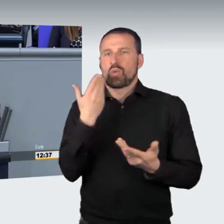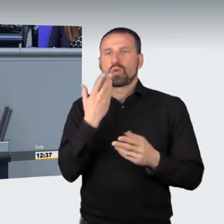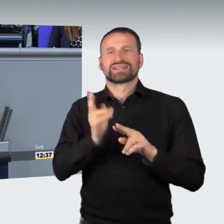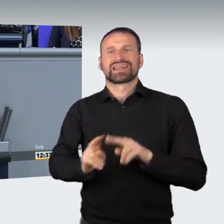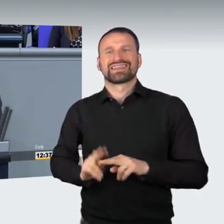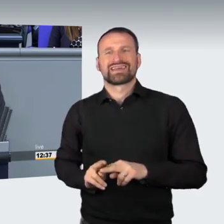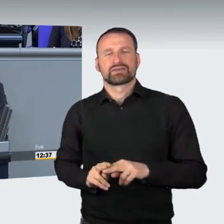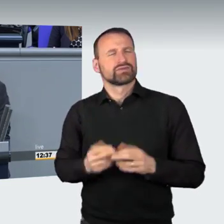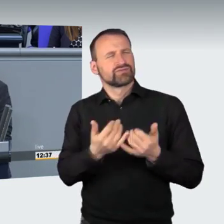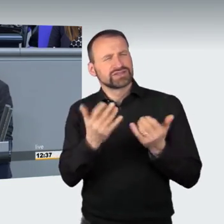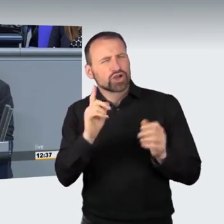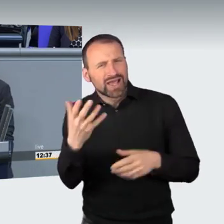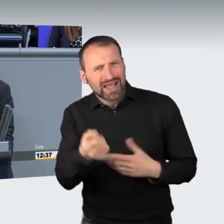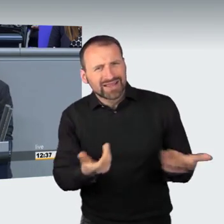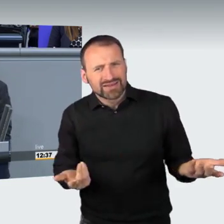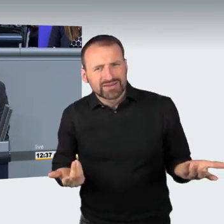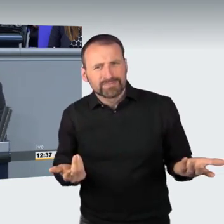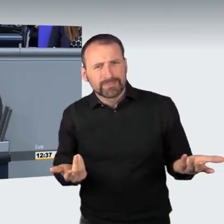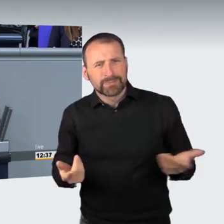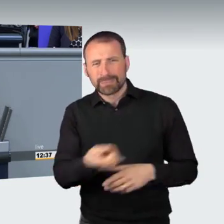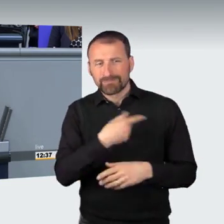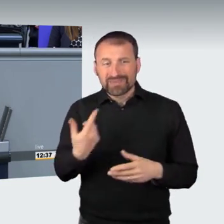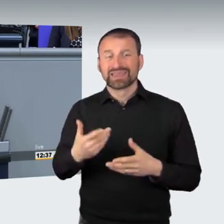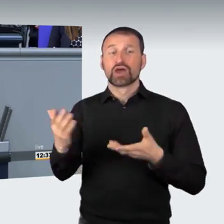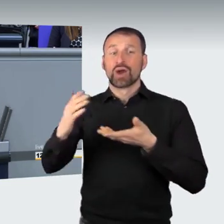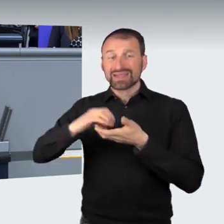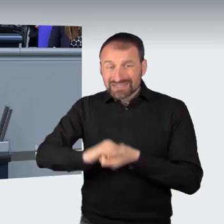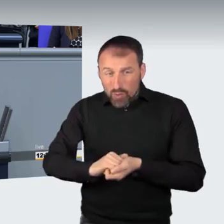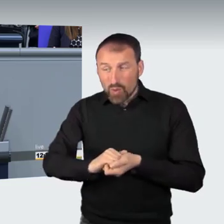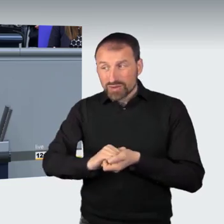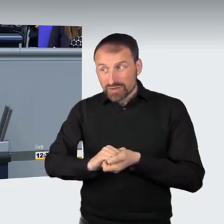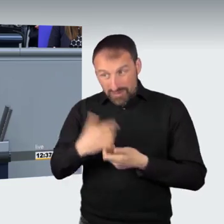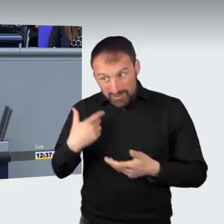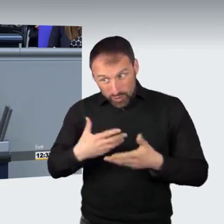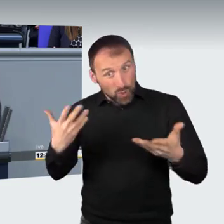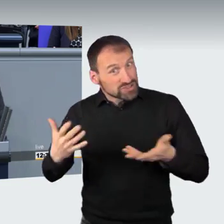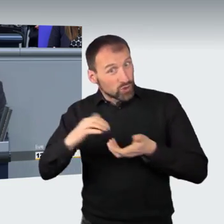Zur Wahrheit gehört, dass die Große Koalition diese Mietpreisbremse eingeführt hat.